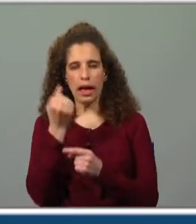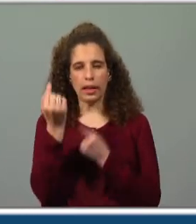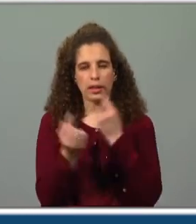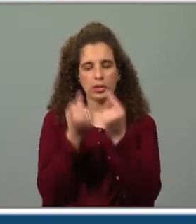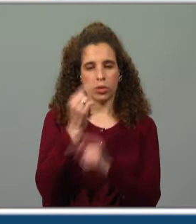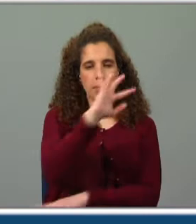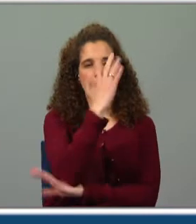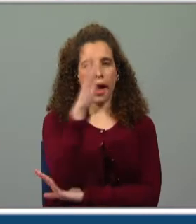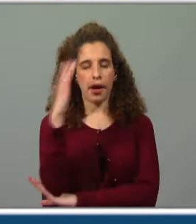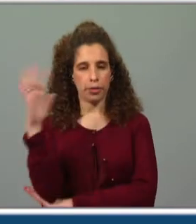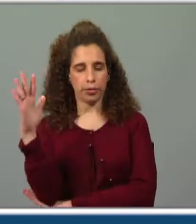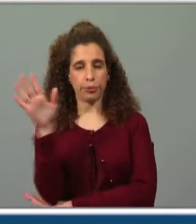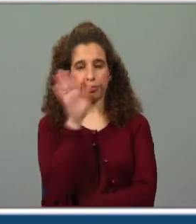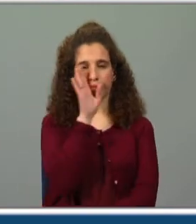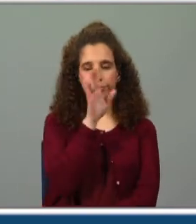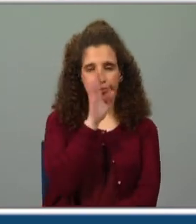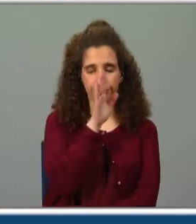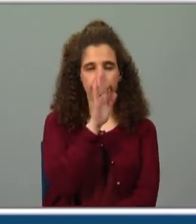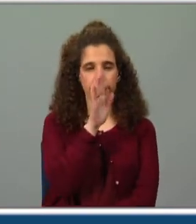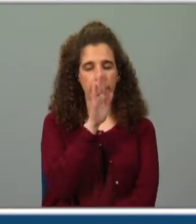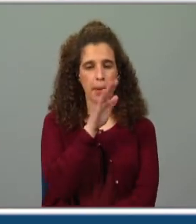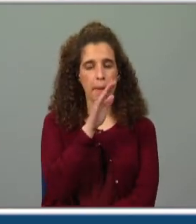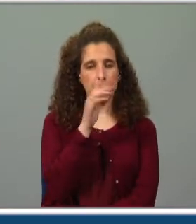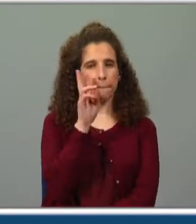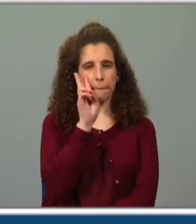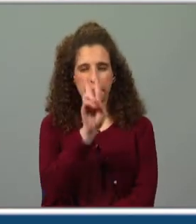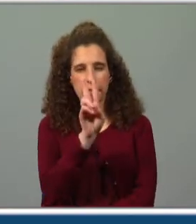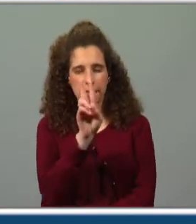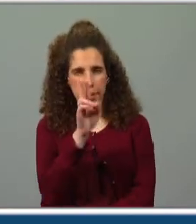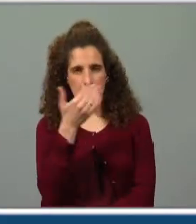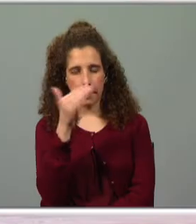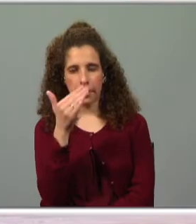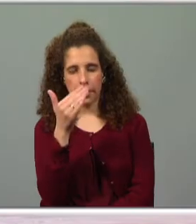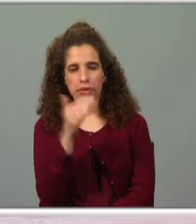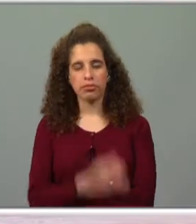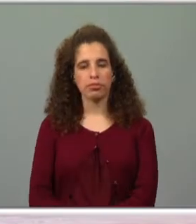árvores Se vocês fizerem o meu primeiro observação o que é que nós nos 樹 如果你是我的第一個觀察我們做什麼